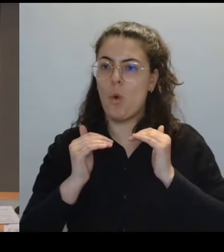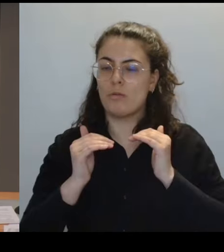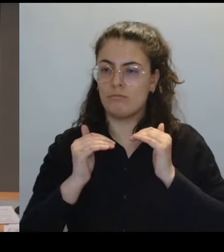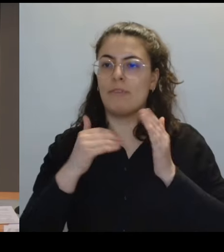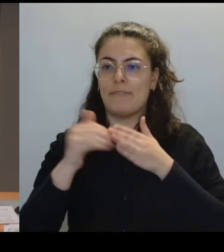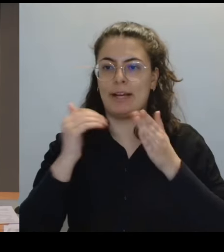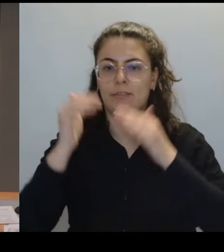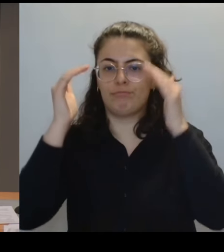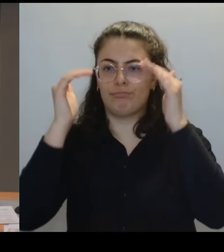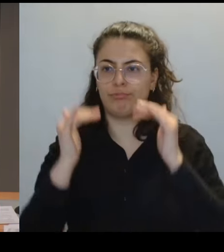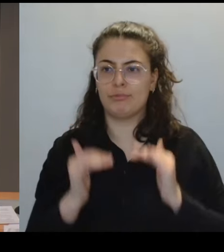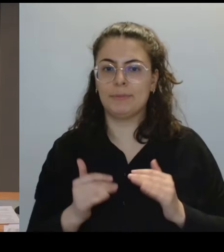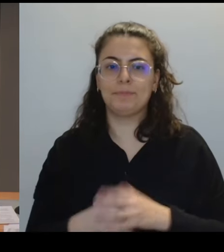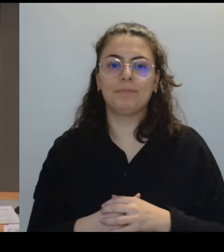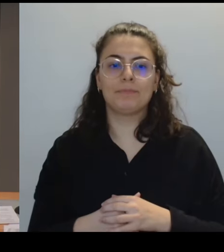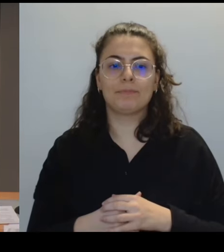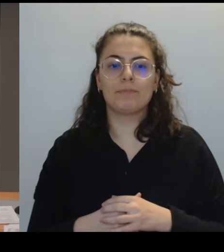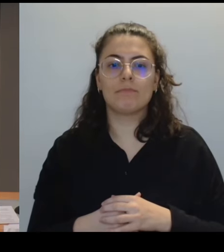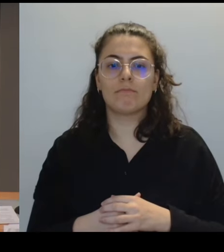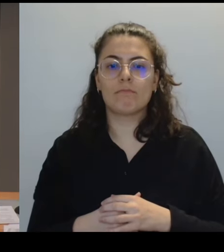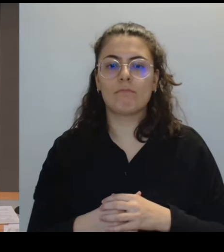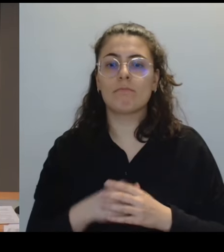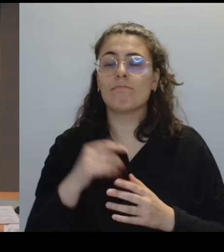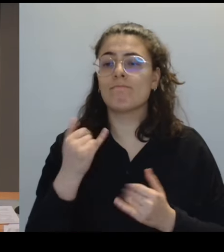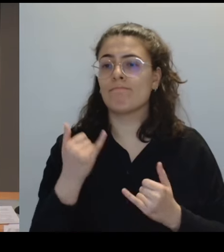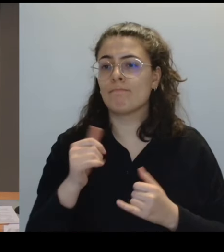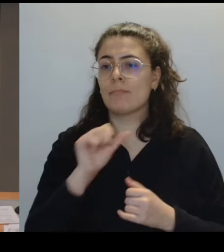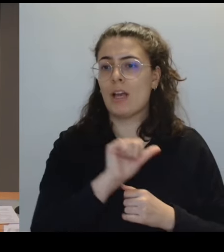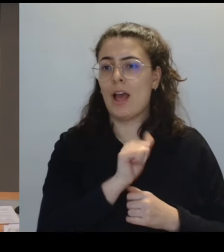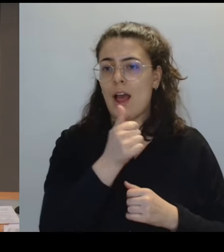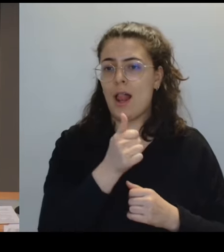11 bis 14 stehen auf der Konsensliste. Ich rufe auf